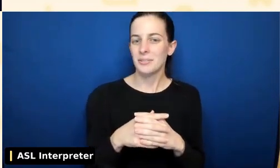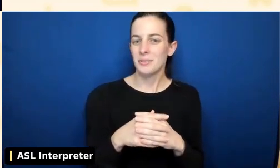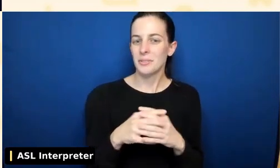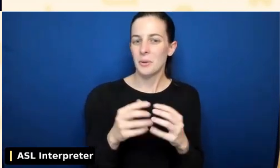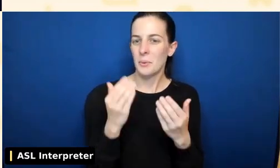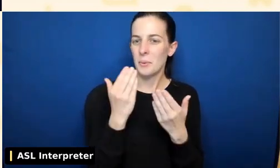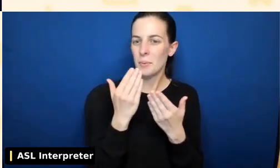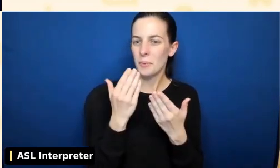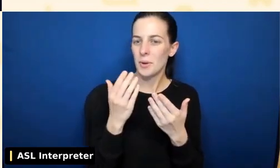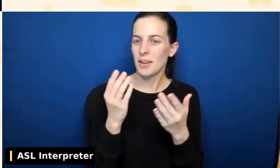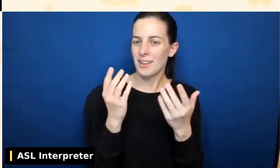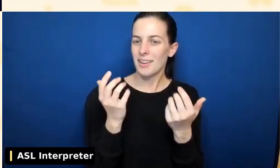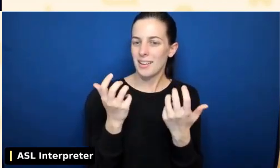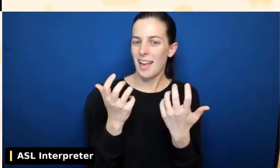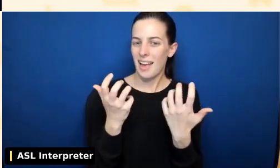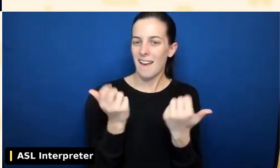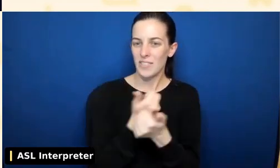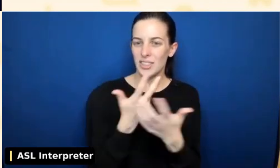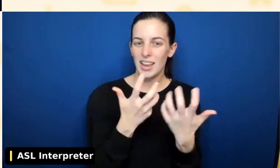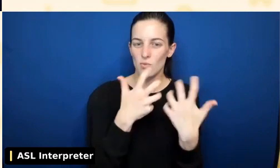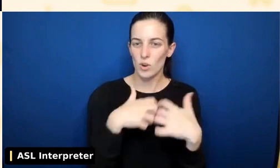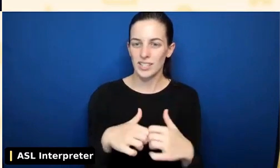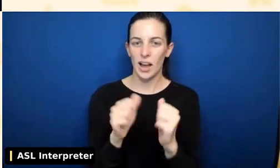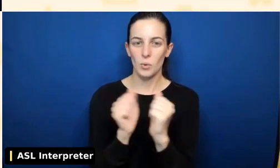Y luego terminamos con estas microdecisiones.